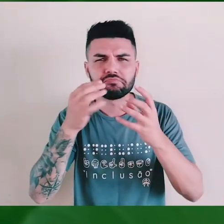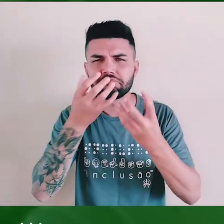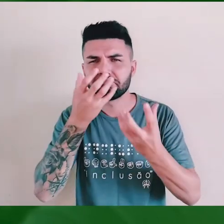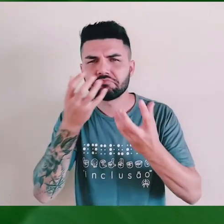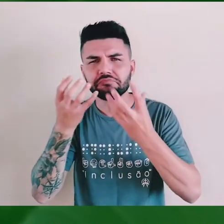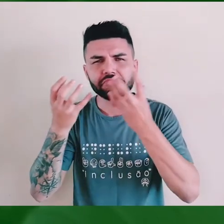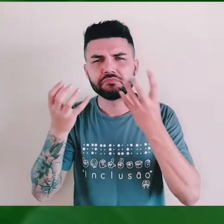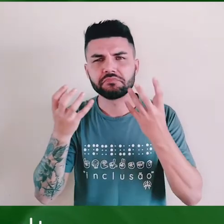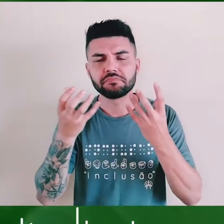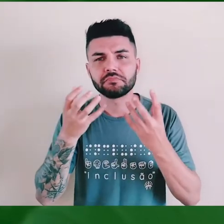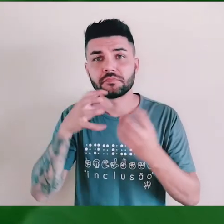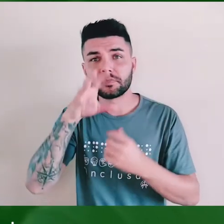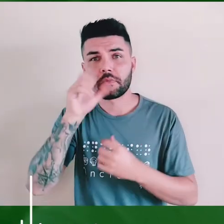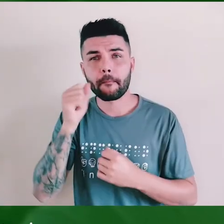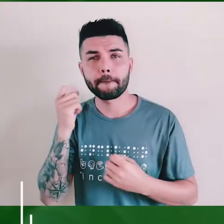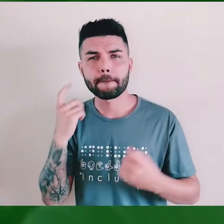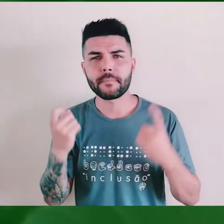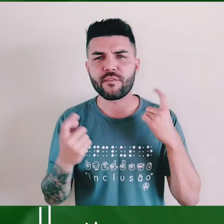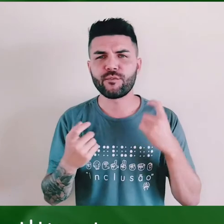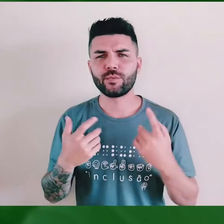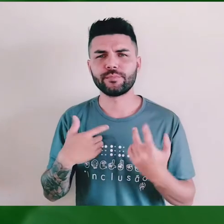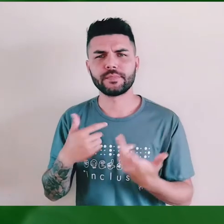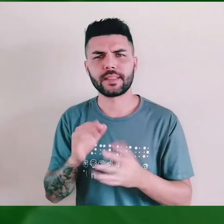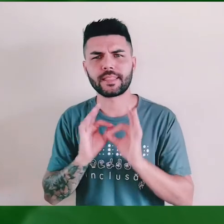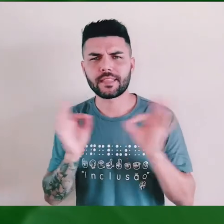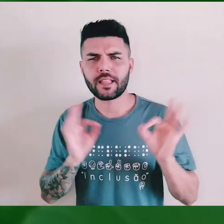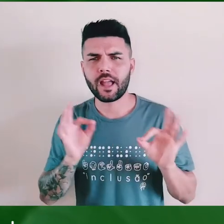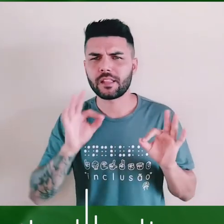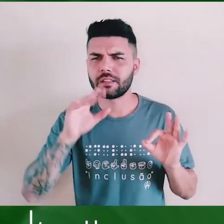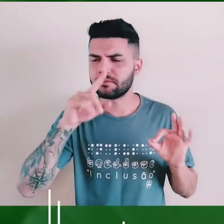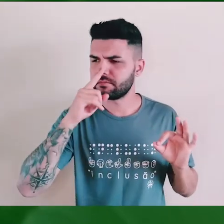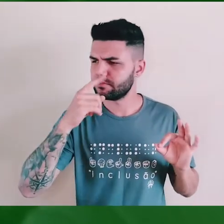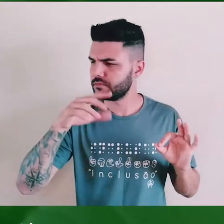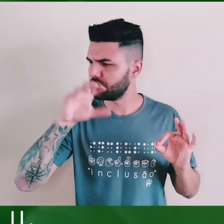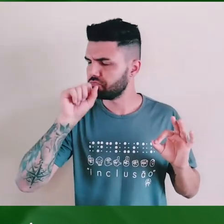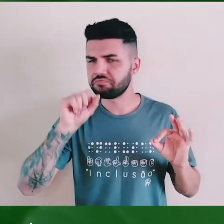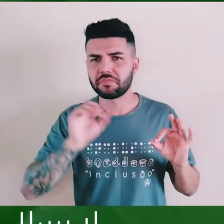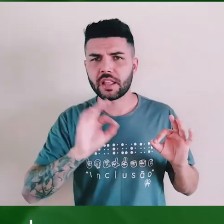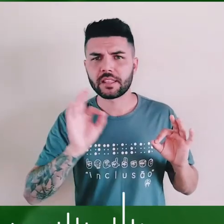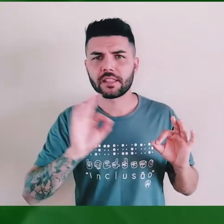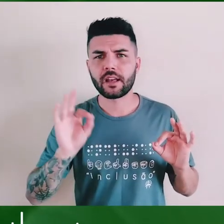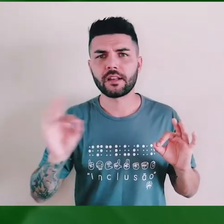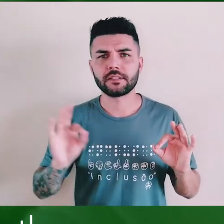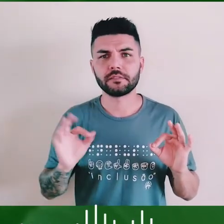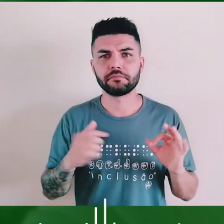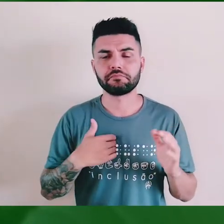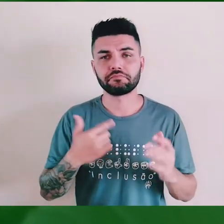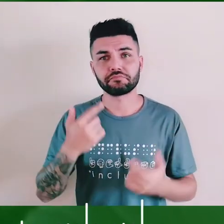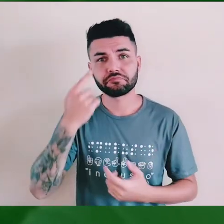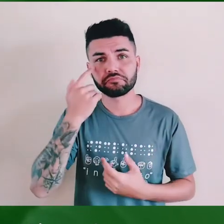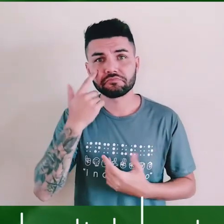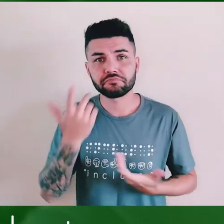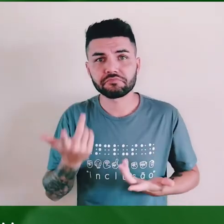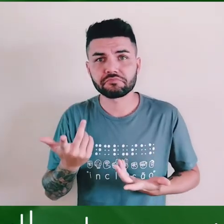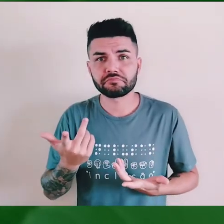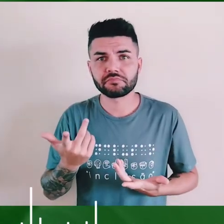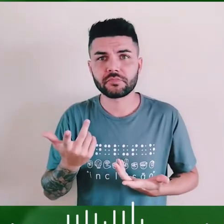sentia cheiro de nada, e comecei a reparar que estava com falta de ar, dificuldade de